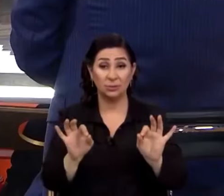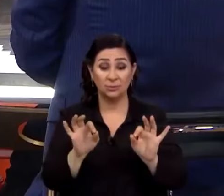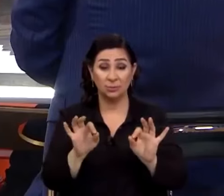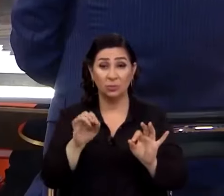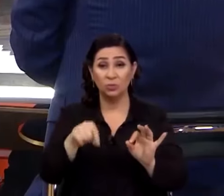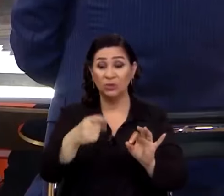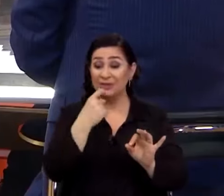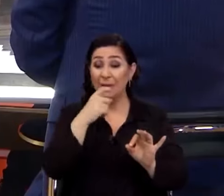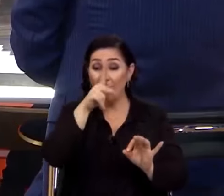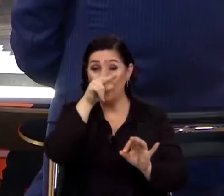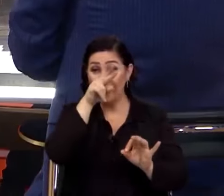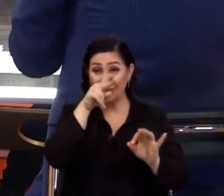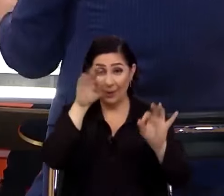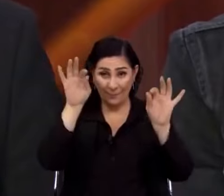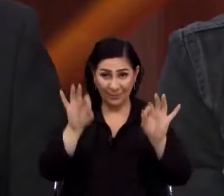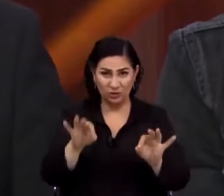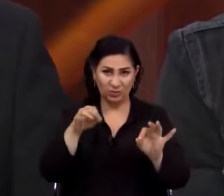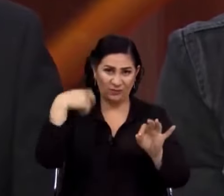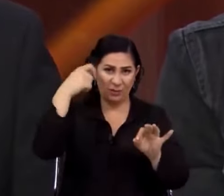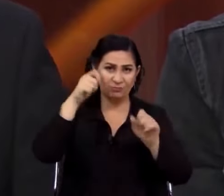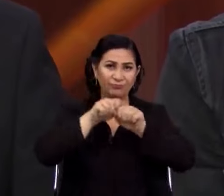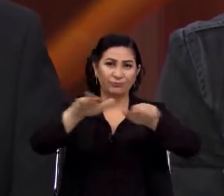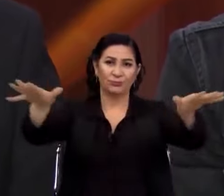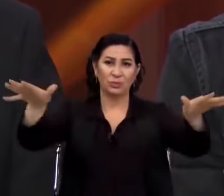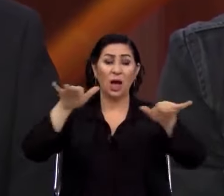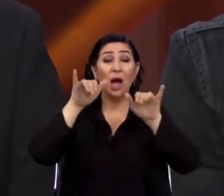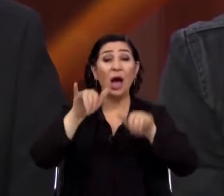Mart'ta vizyona girdik Tabii aynı koşullar değil değil mi E aşağı yukarı